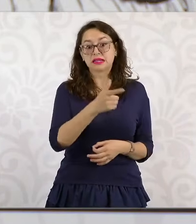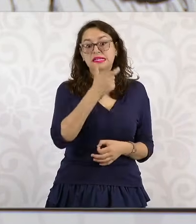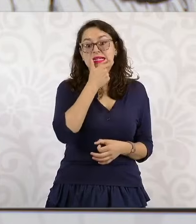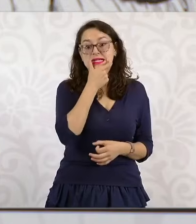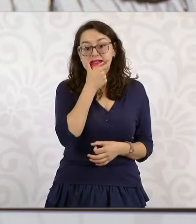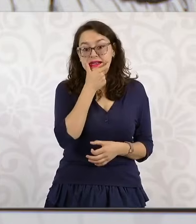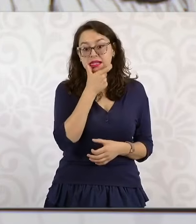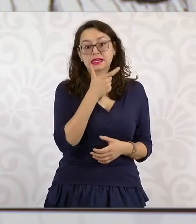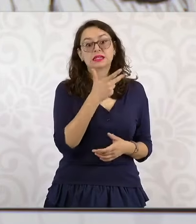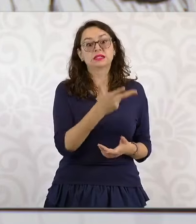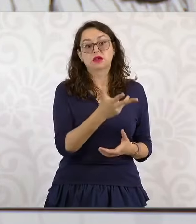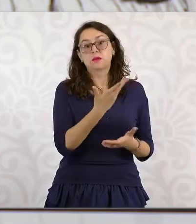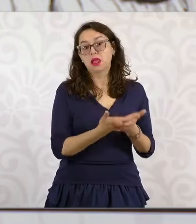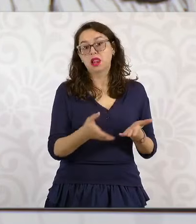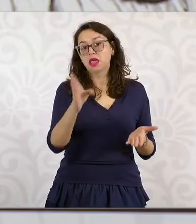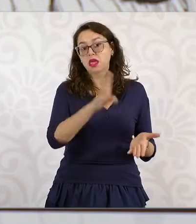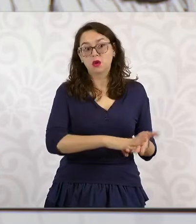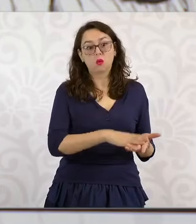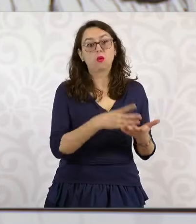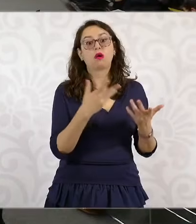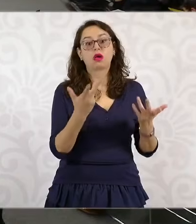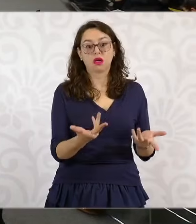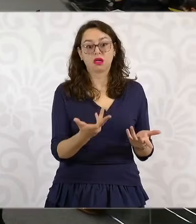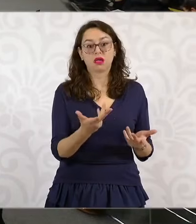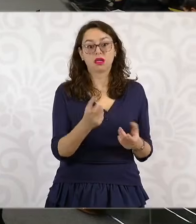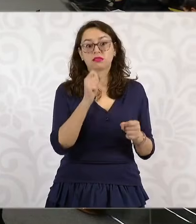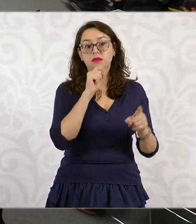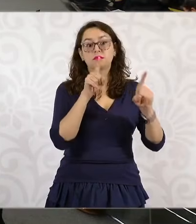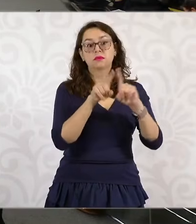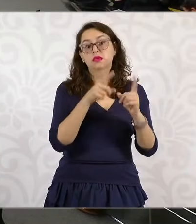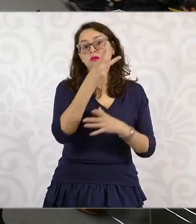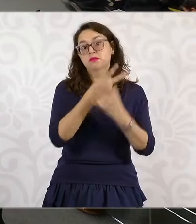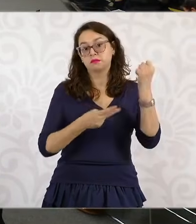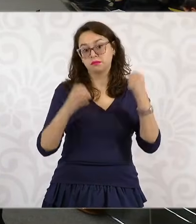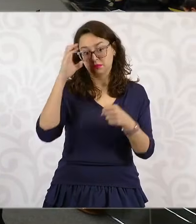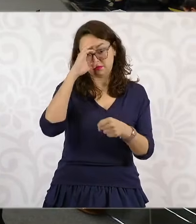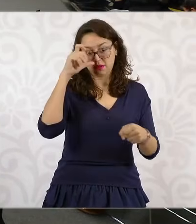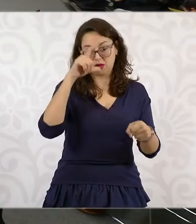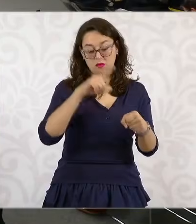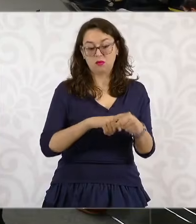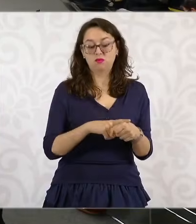la mayoría son bilingües y lo que sí son es son biculturales, que eso es bien importante porque